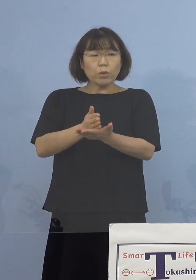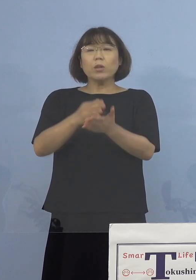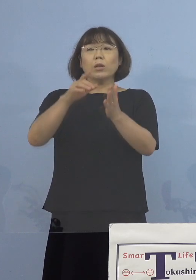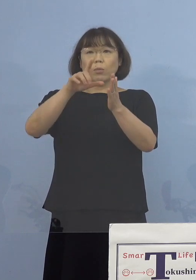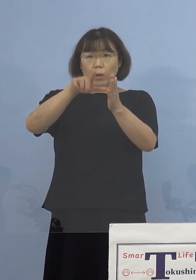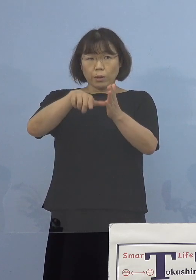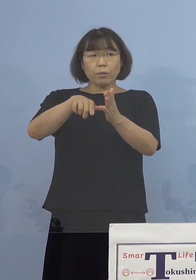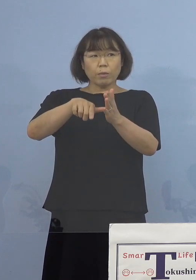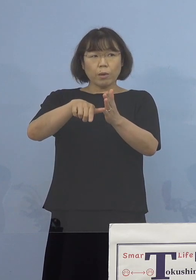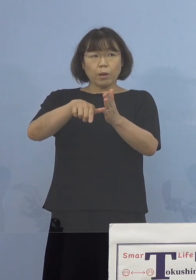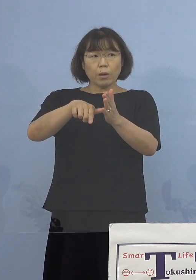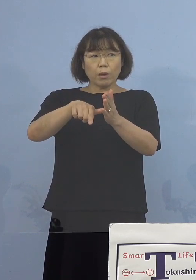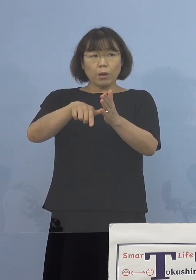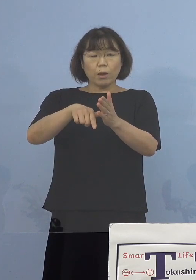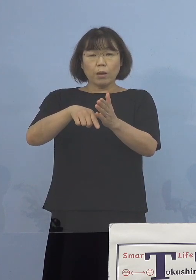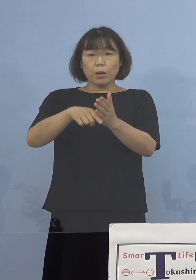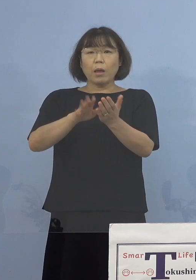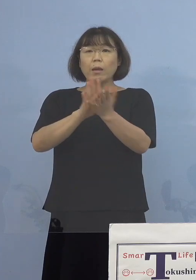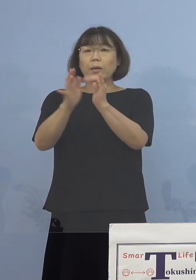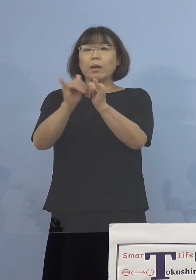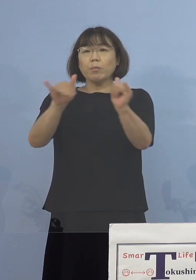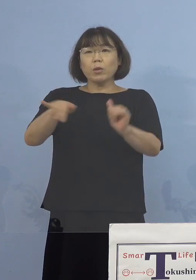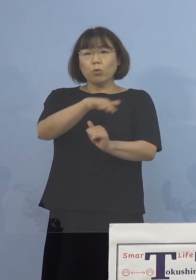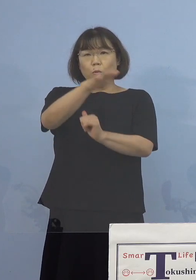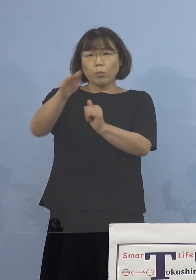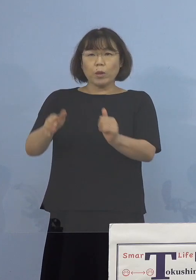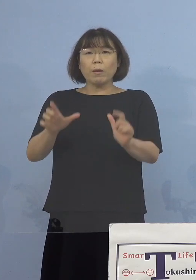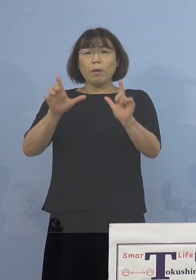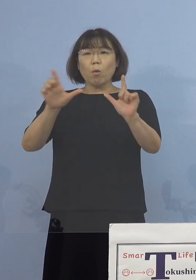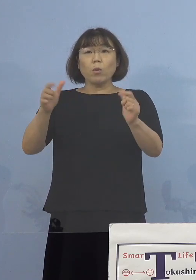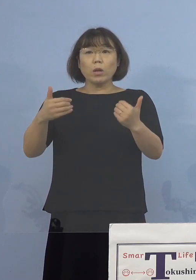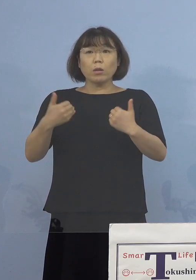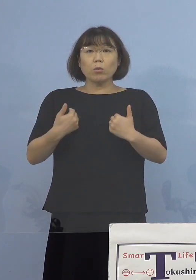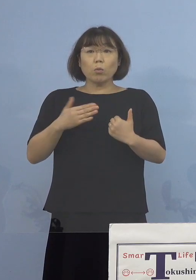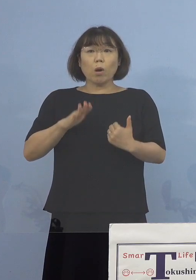ちょっと県民の方々に 知らせる必要があるかなというふうに思うのですが